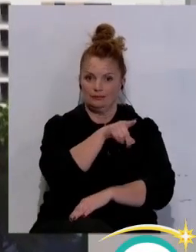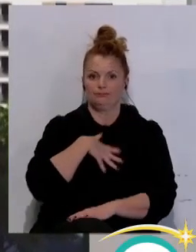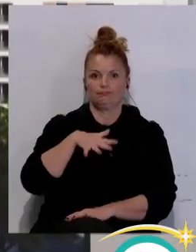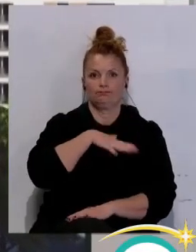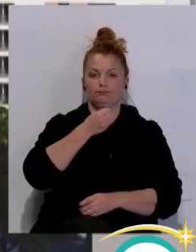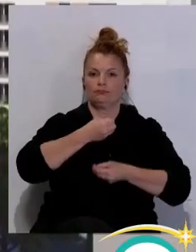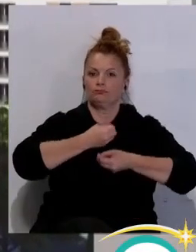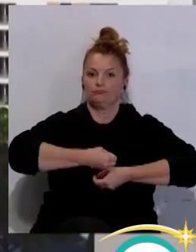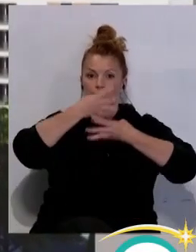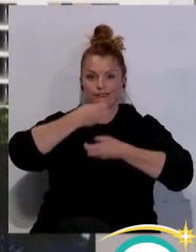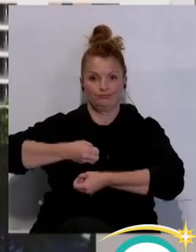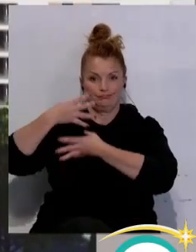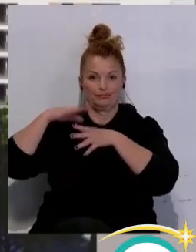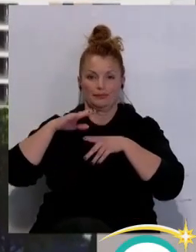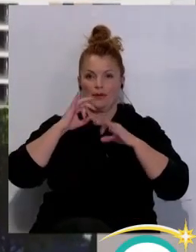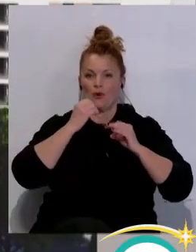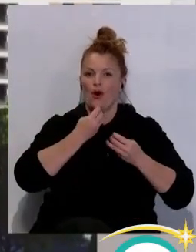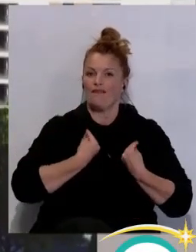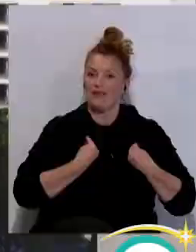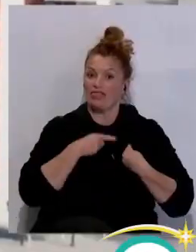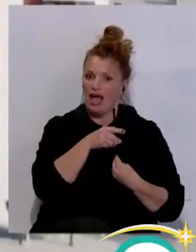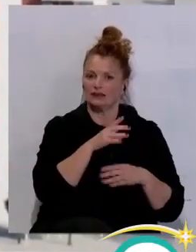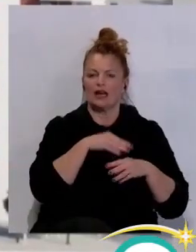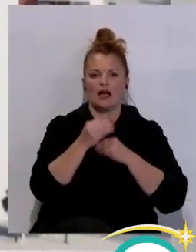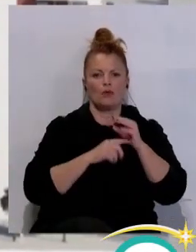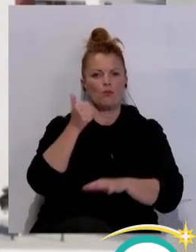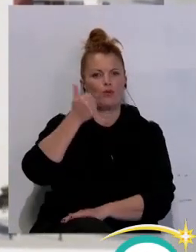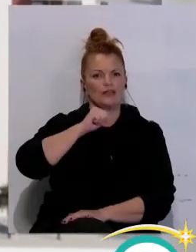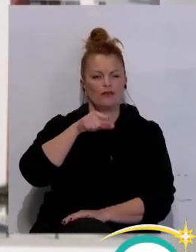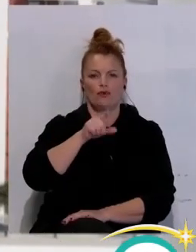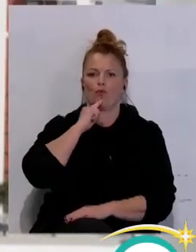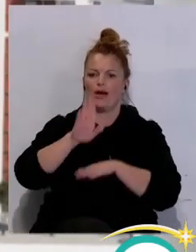la iniciativa junto a sepides ha valorado positivamente Este paso en la tramitación